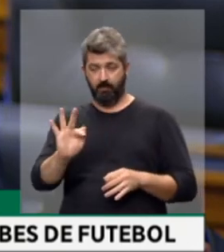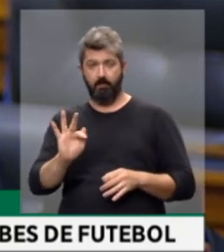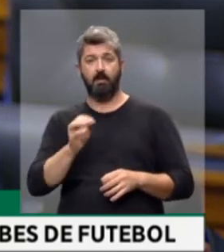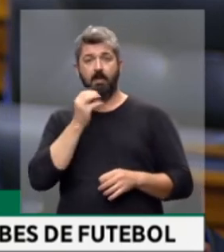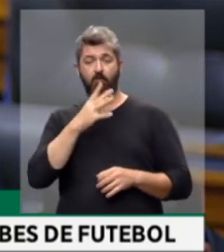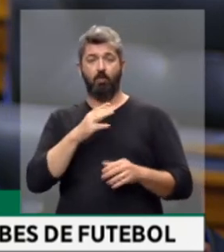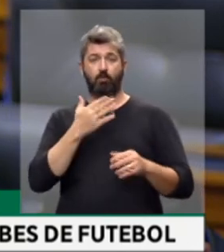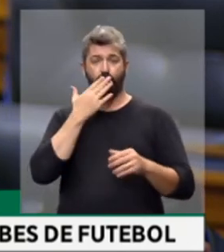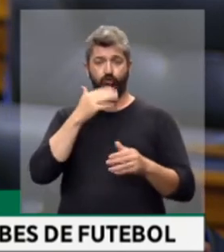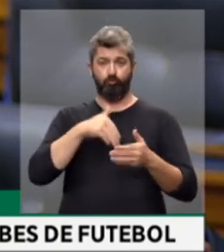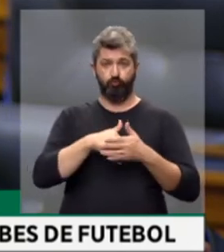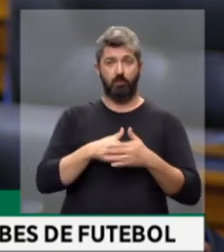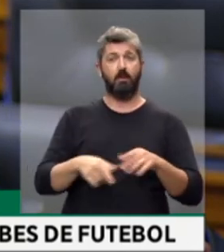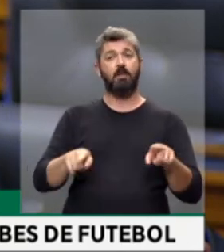SER BOM PARA QUEM ORGANIZA, NO